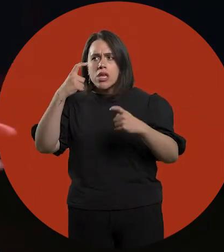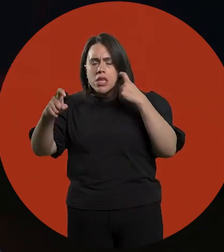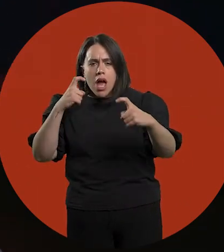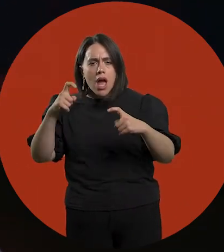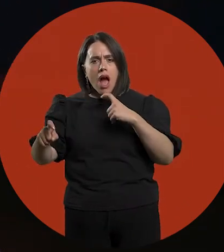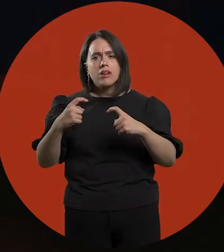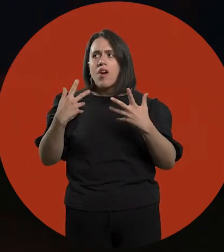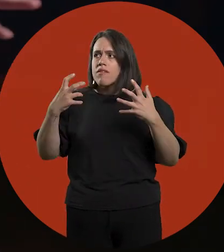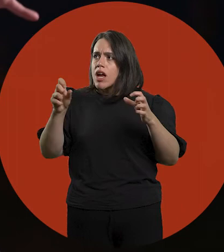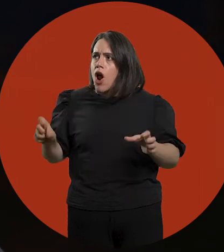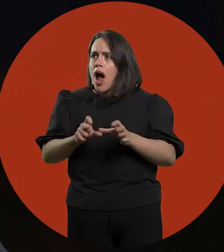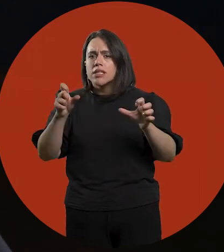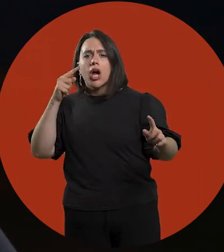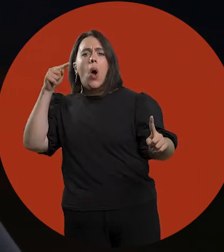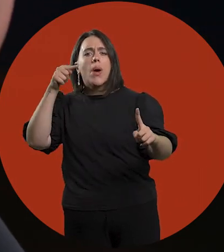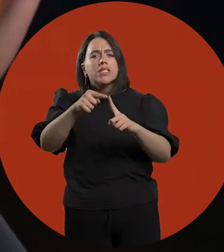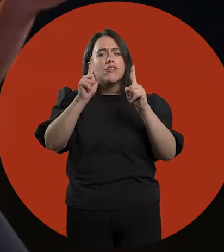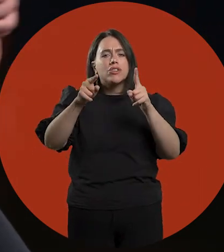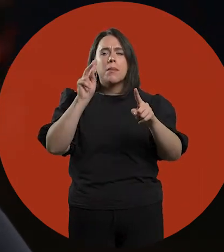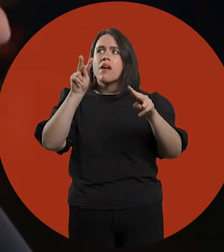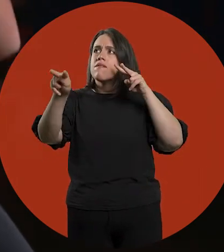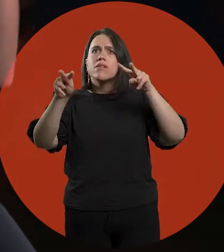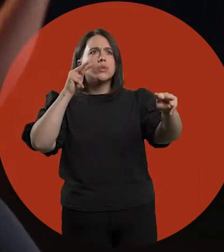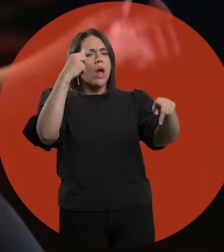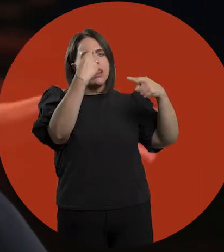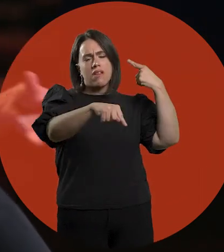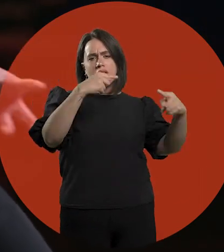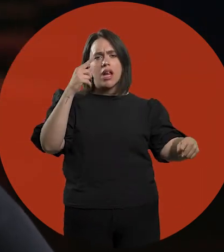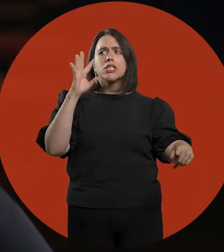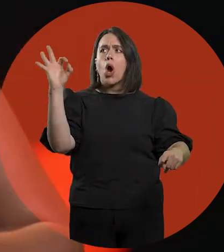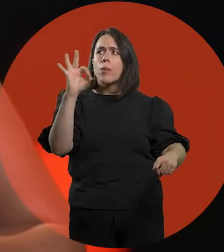viendo diferentes paisajes, diferentes oportunidades,